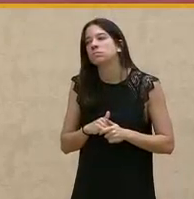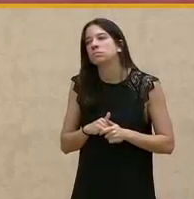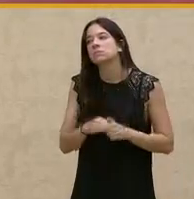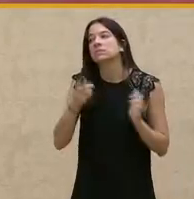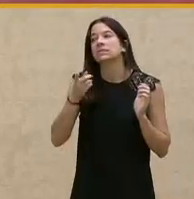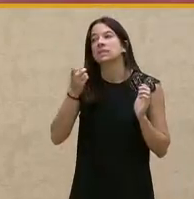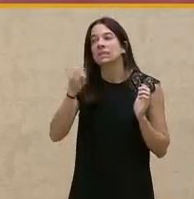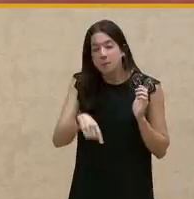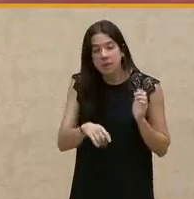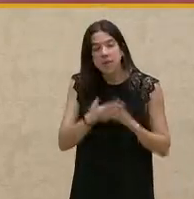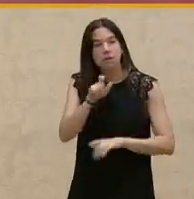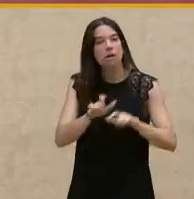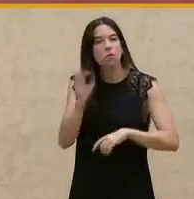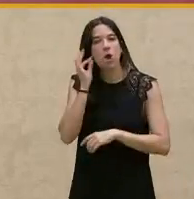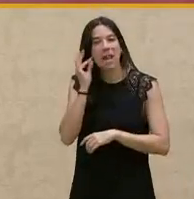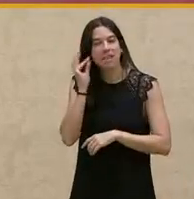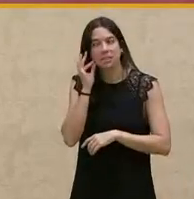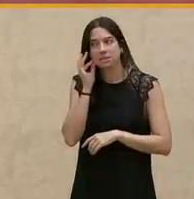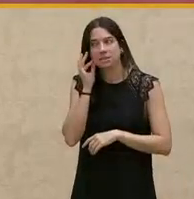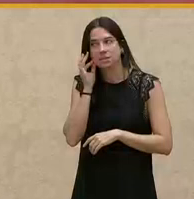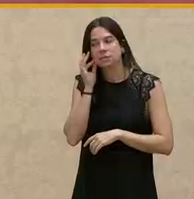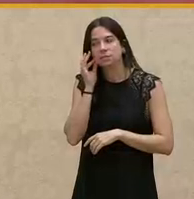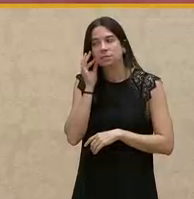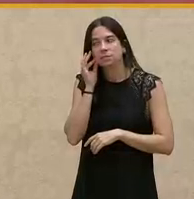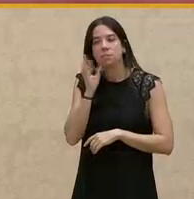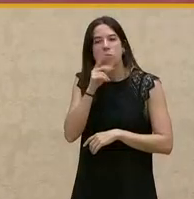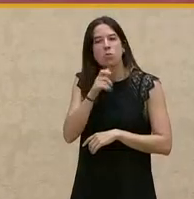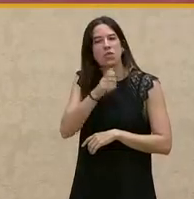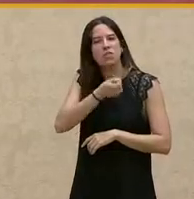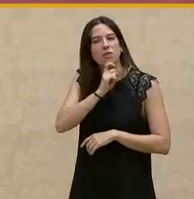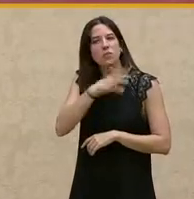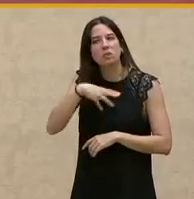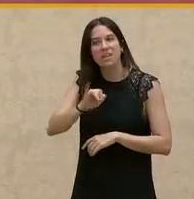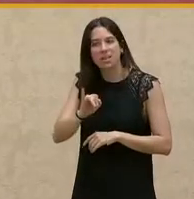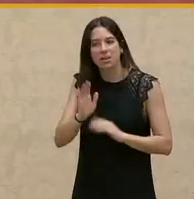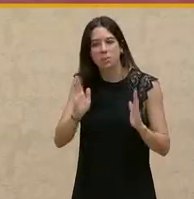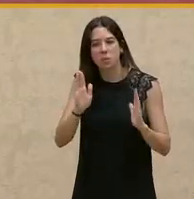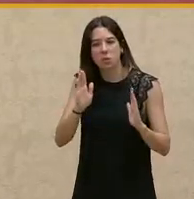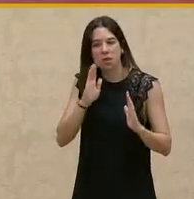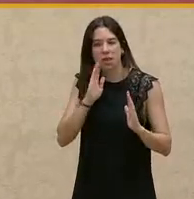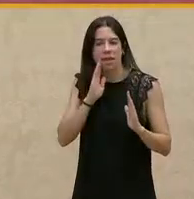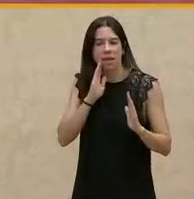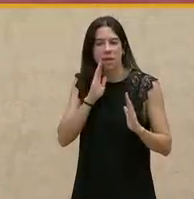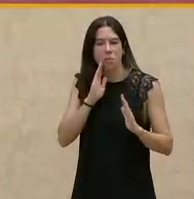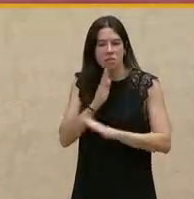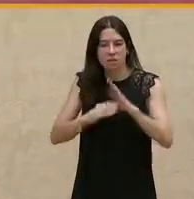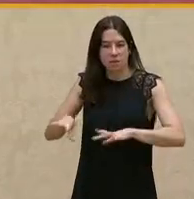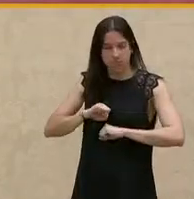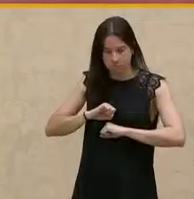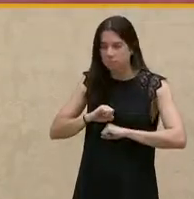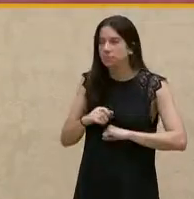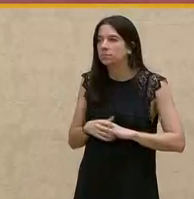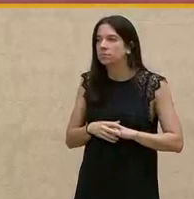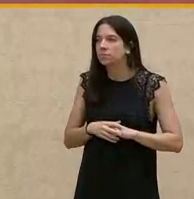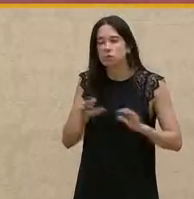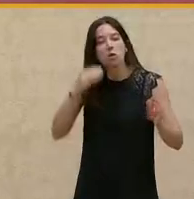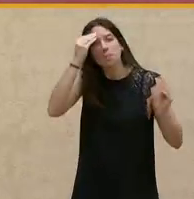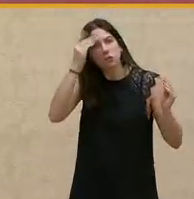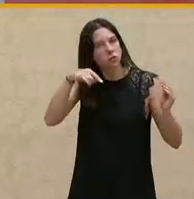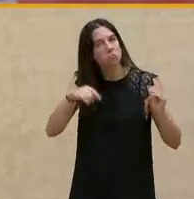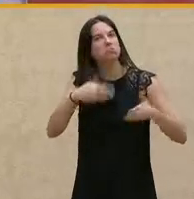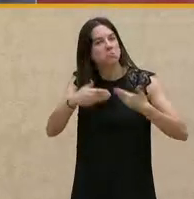a las mujeres que pueden sufrir discapacidad. Por tanto yo creo que vamos avanzando. Araceli,